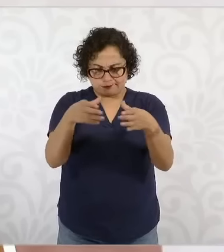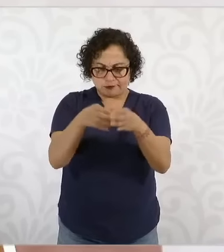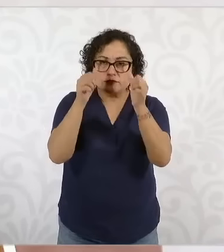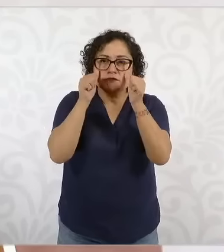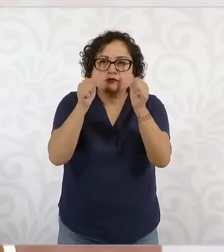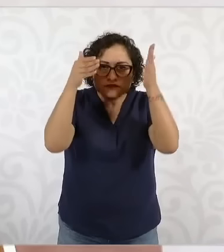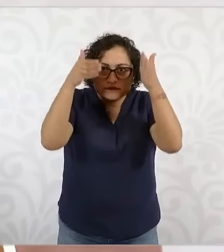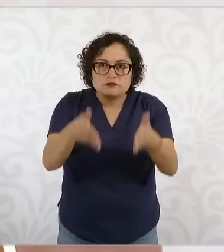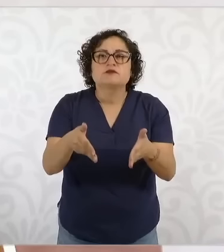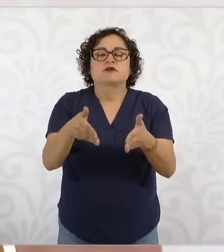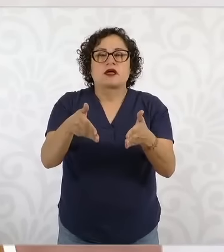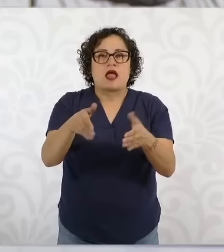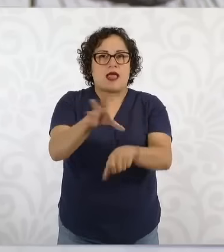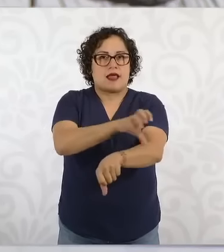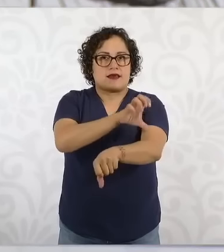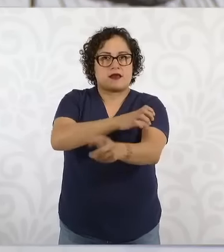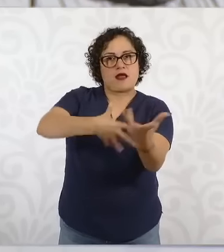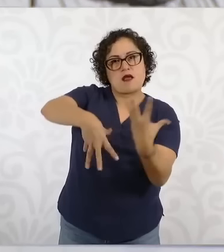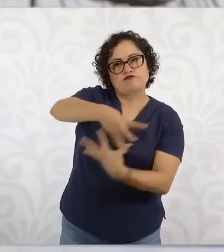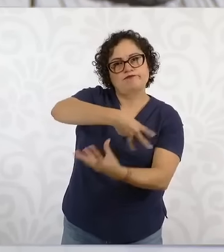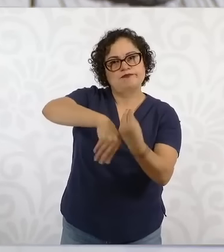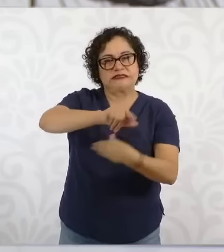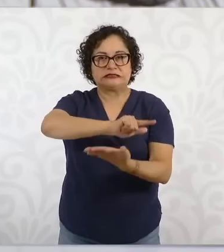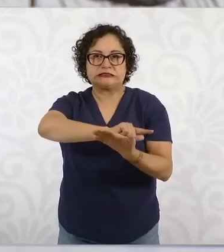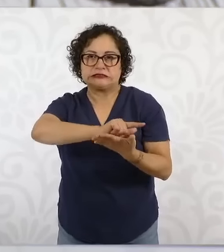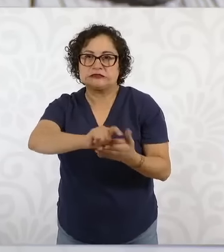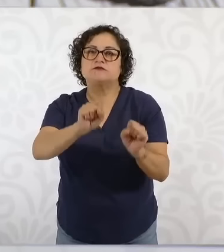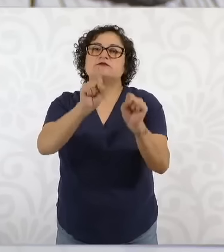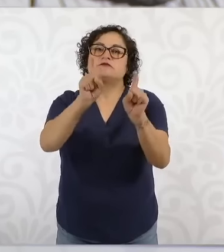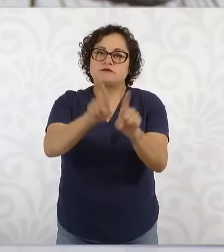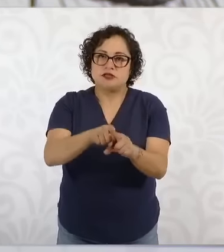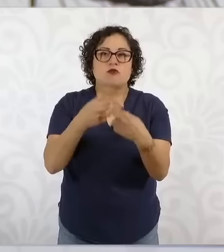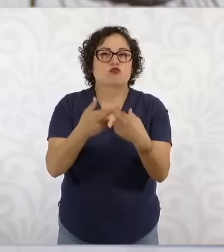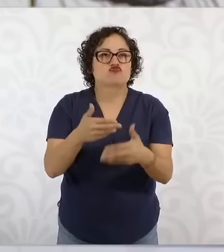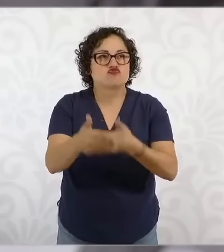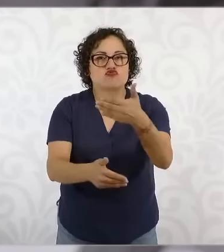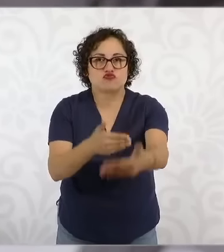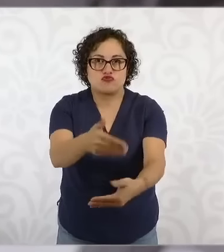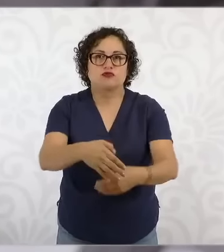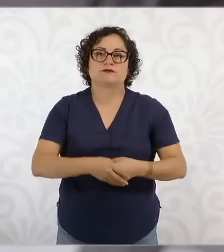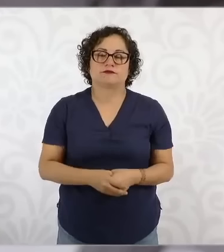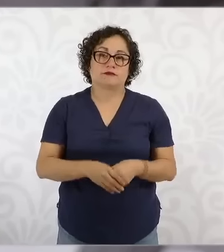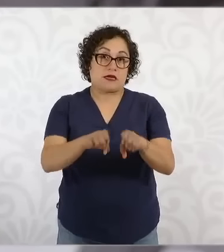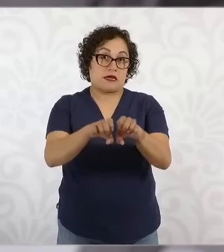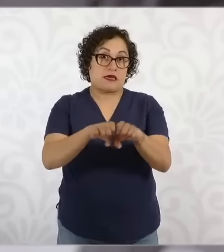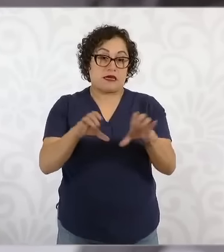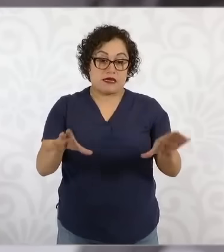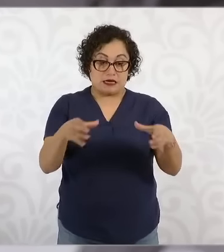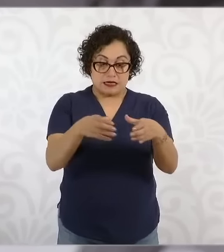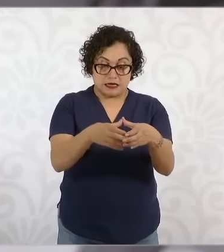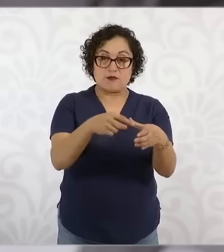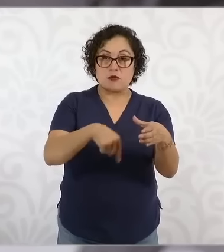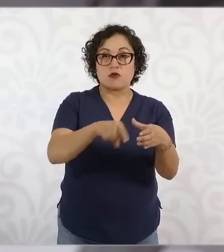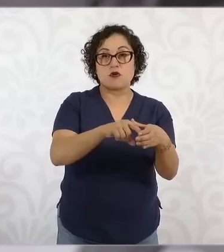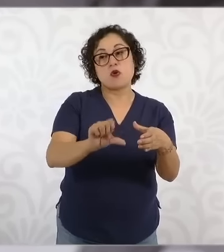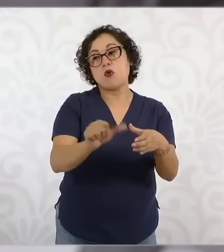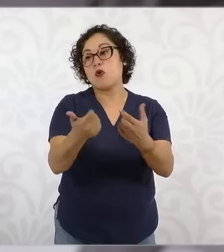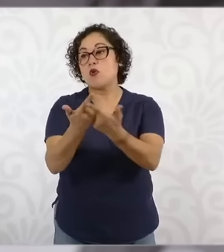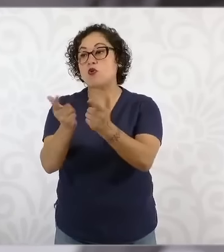también de eficiencia energética. y el grupo que ha trabajado el tema de el gas no convencional,